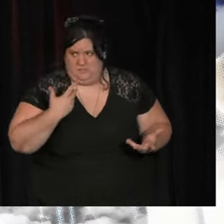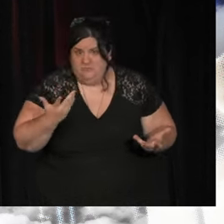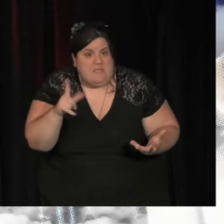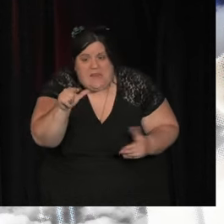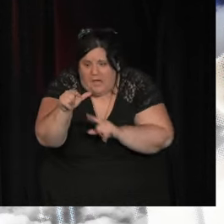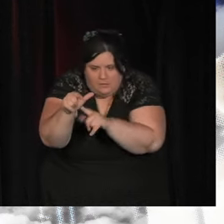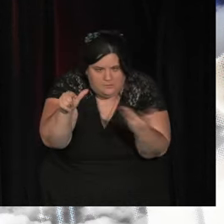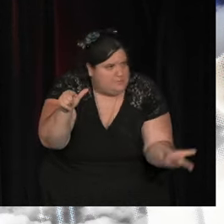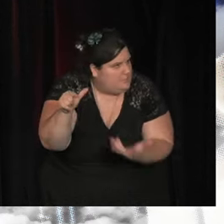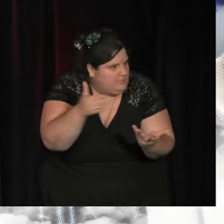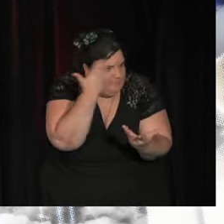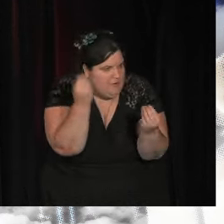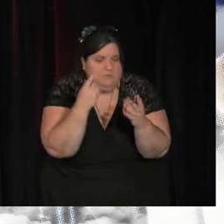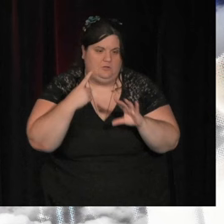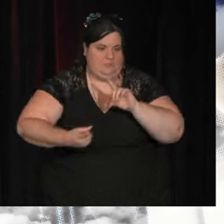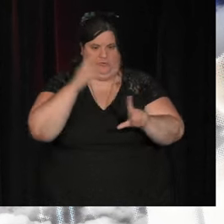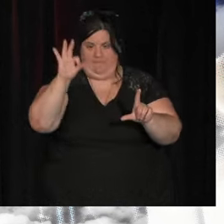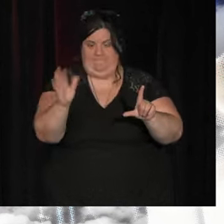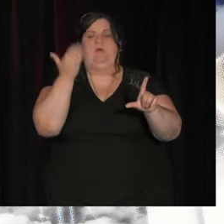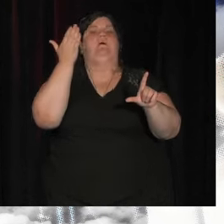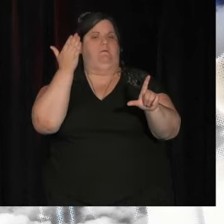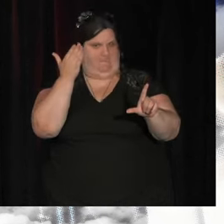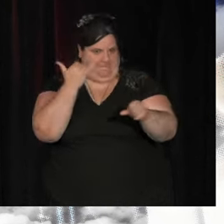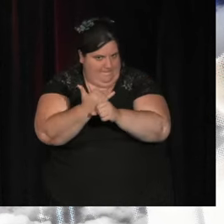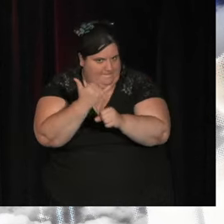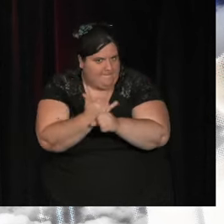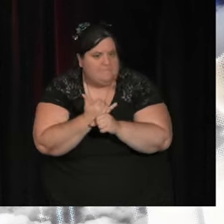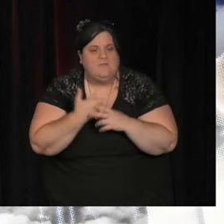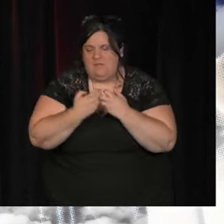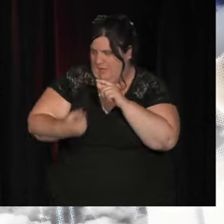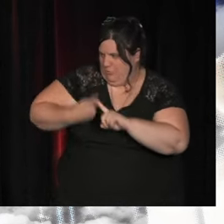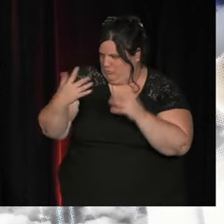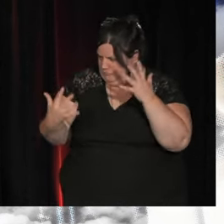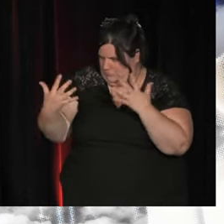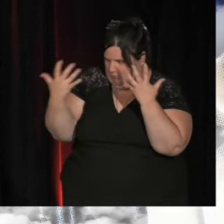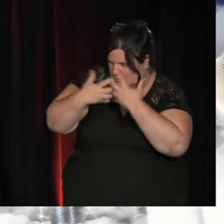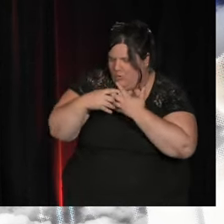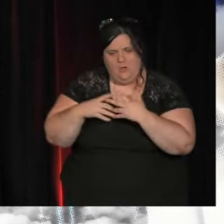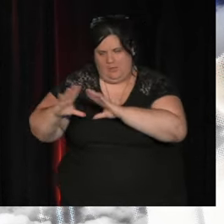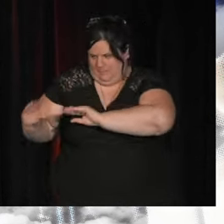en plus de tout ce que je disais, savoir où sont les alliés, savoir où sont les ennemis, savoir où on est par rapport à la map, il faut pouvoir le communiquer.